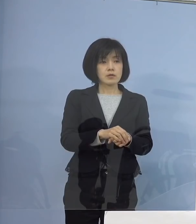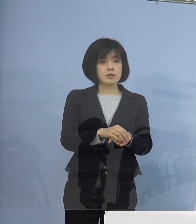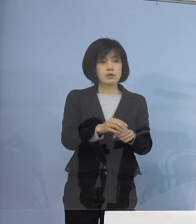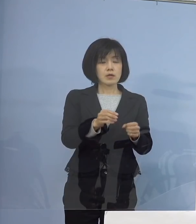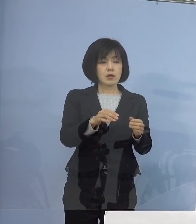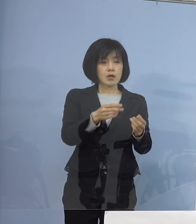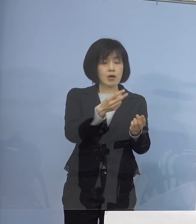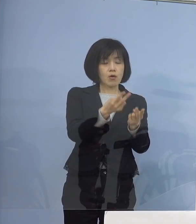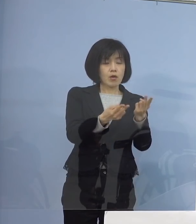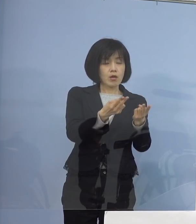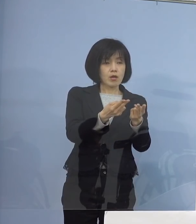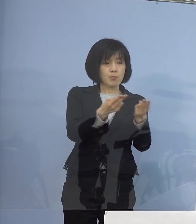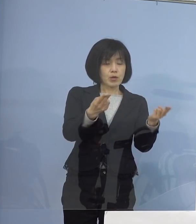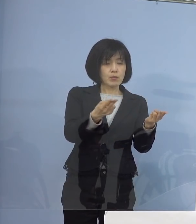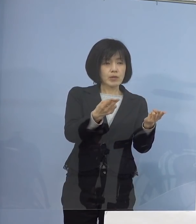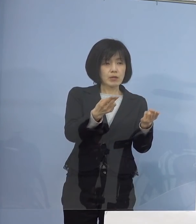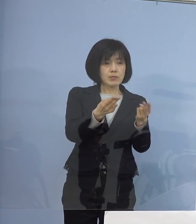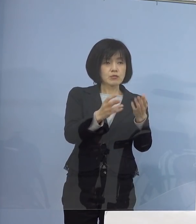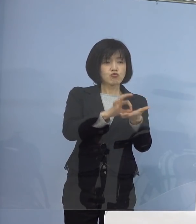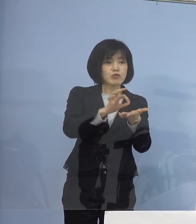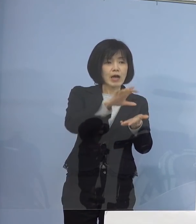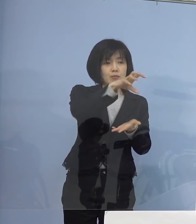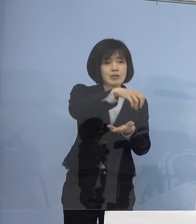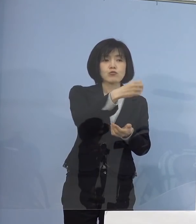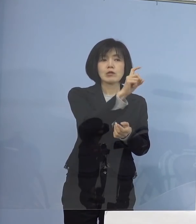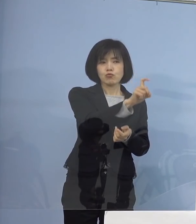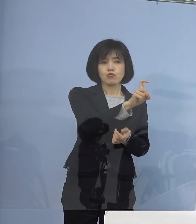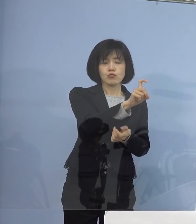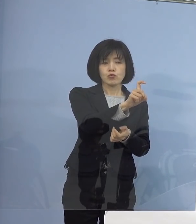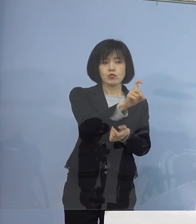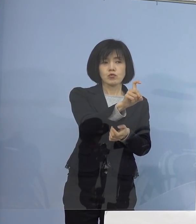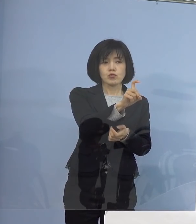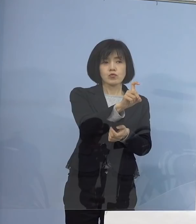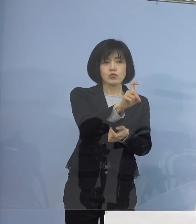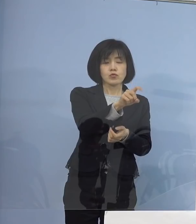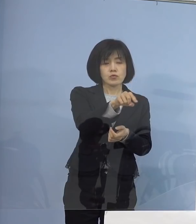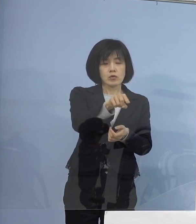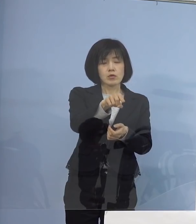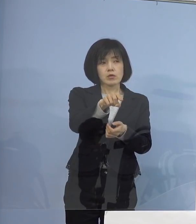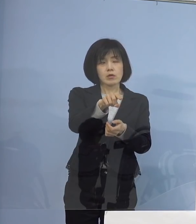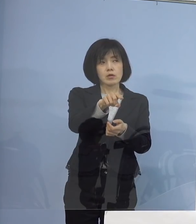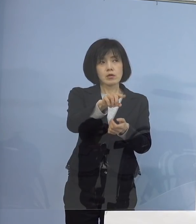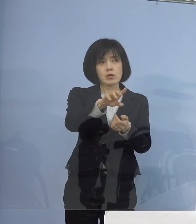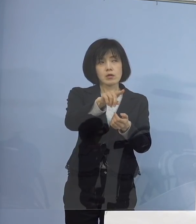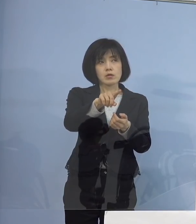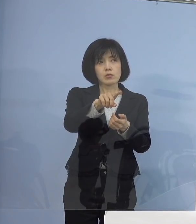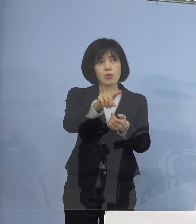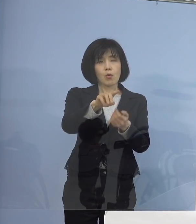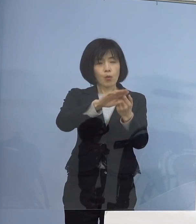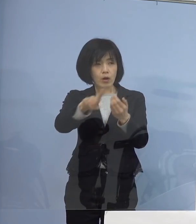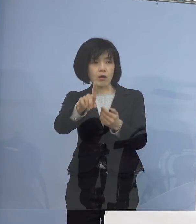また特に患者さんの特性に応じるところで 今日の時点で19床確保させていただいているんですが